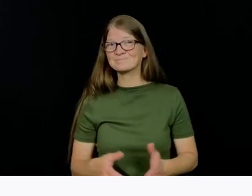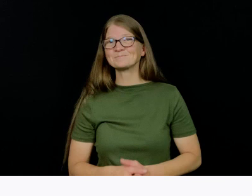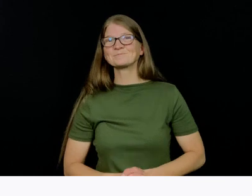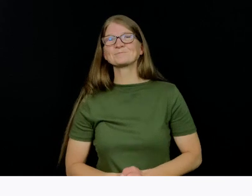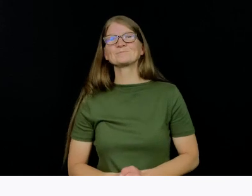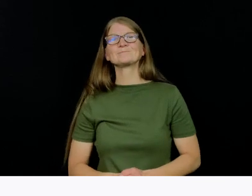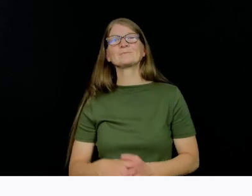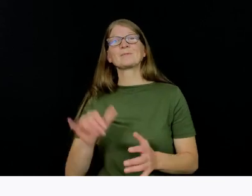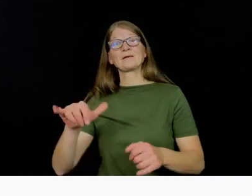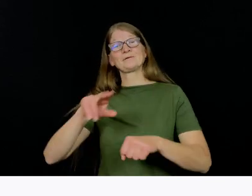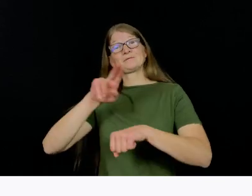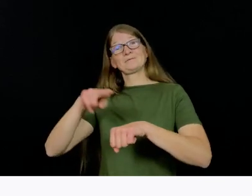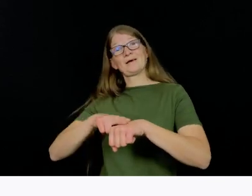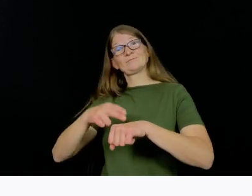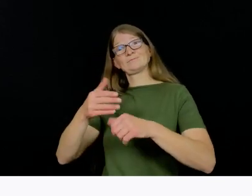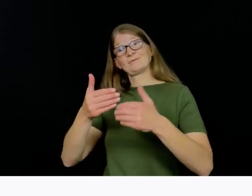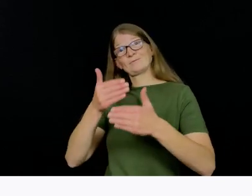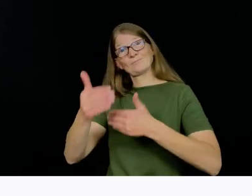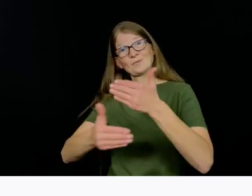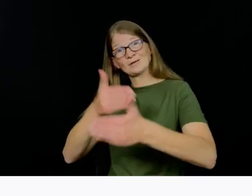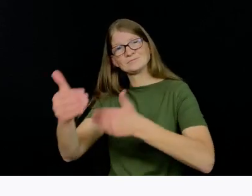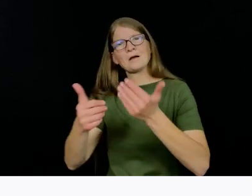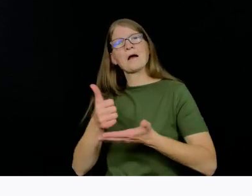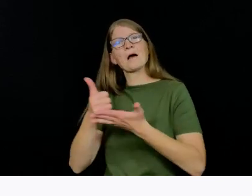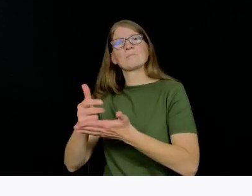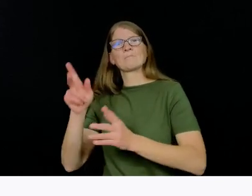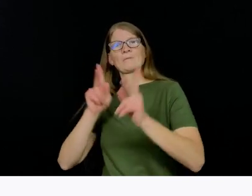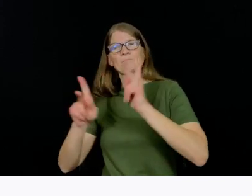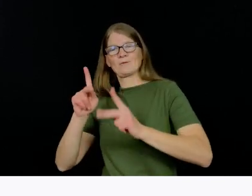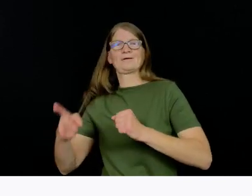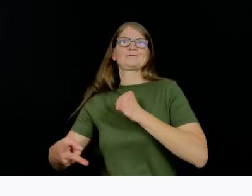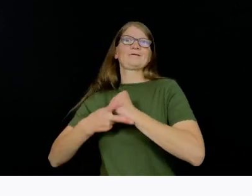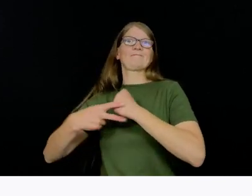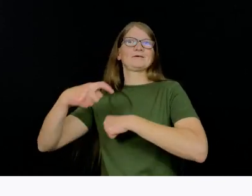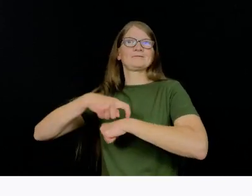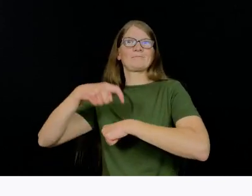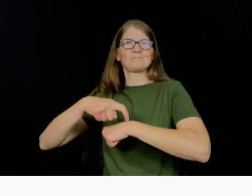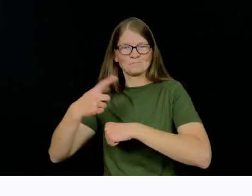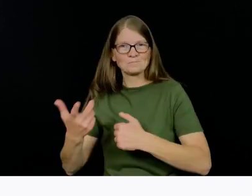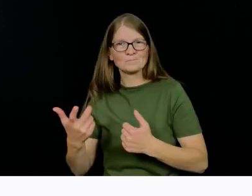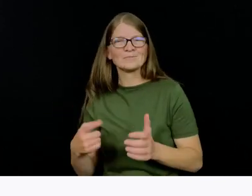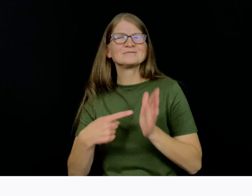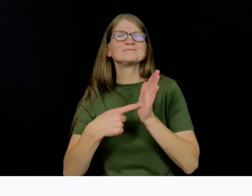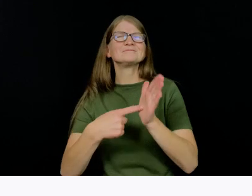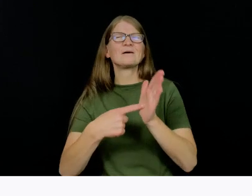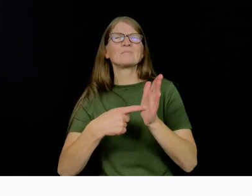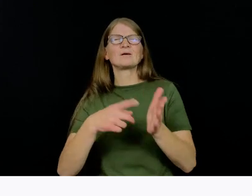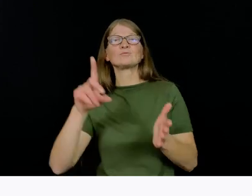تساعد أيضاً في توفير الوقت على الناس على مدار العامين الماضيين ساهمت Duplex وهي تكنولوجيا للمحادثات